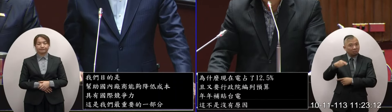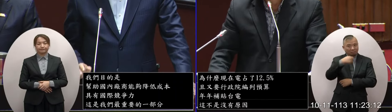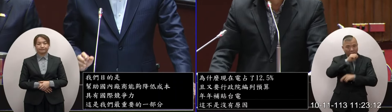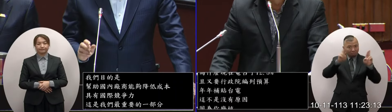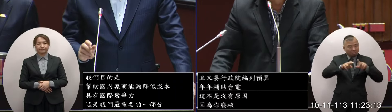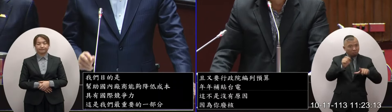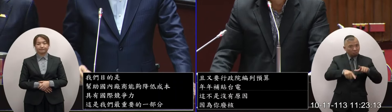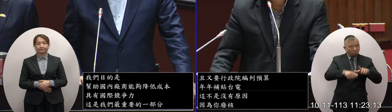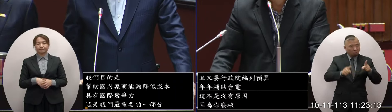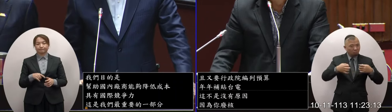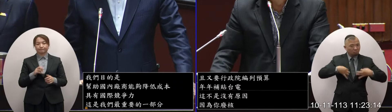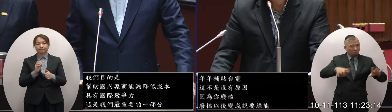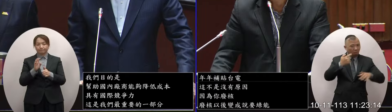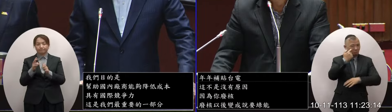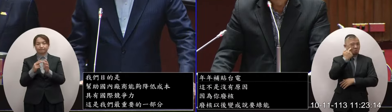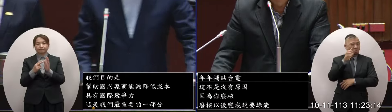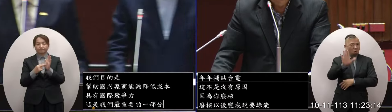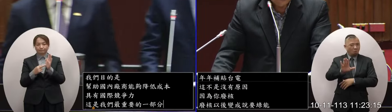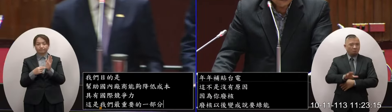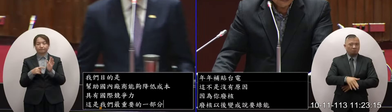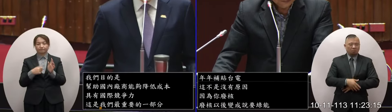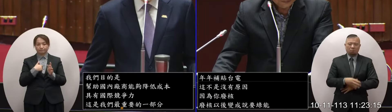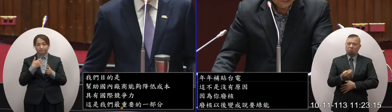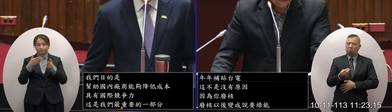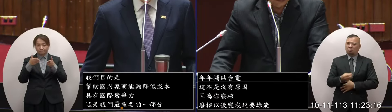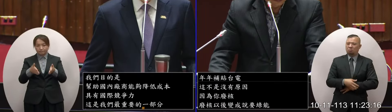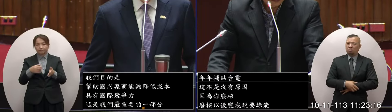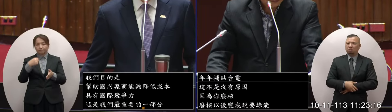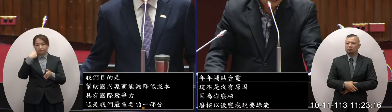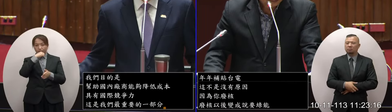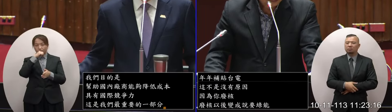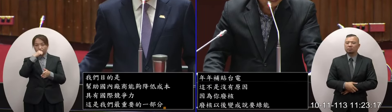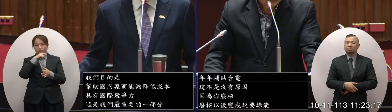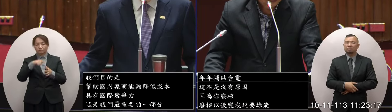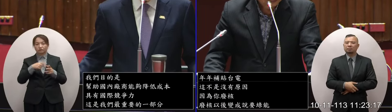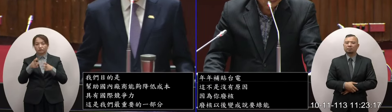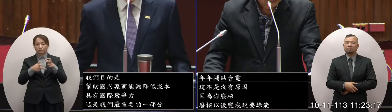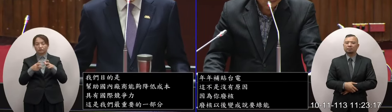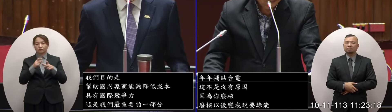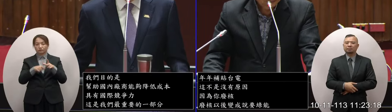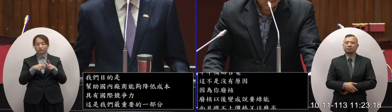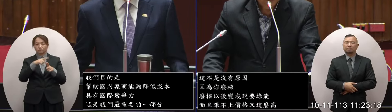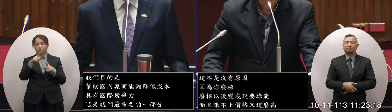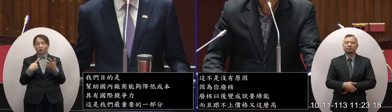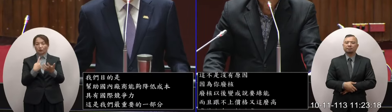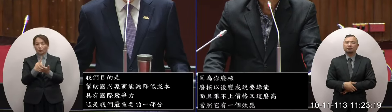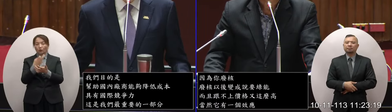沒有吧 我們也要針對國產化的問題 對國內參與這個綠能發電